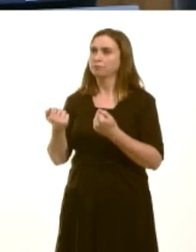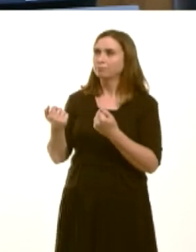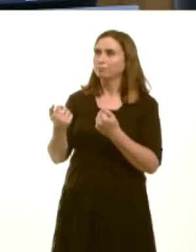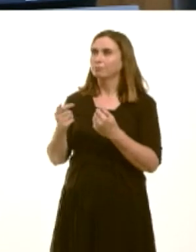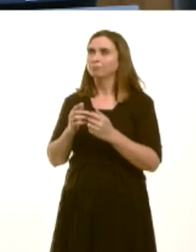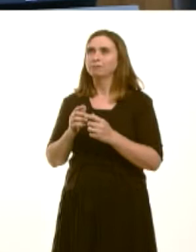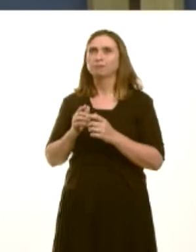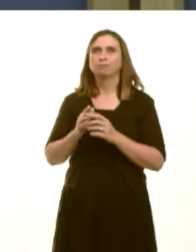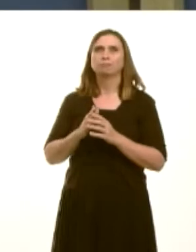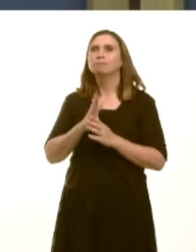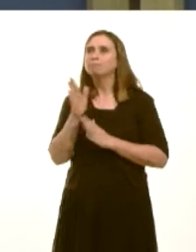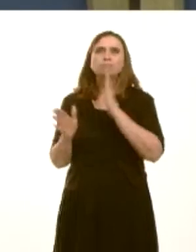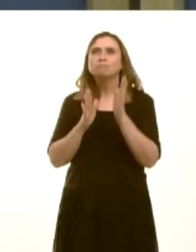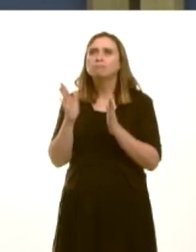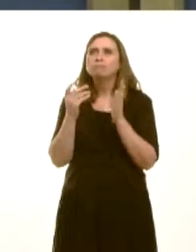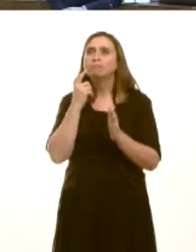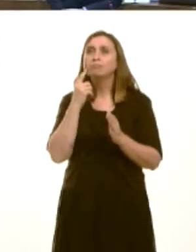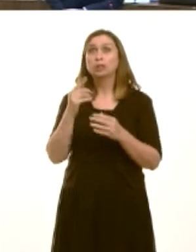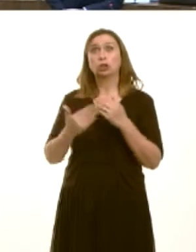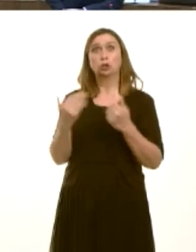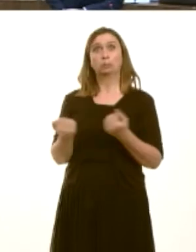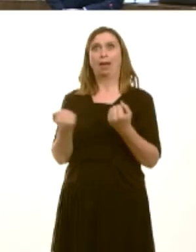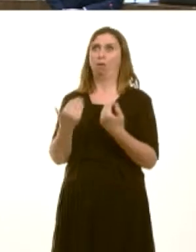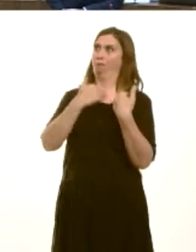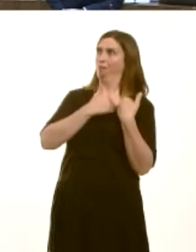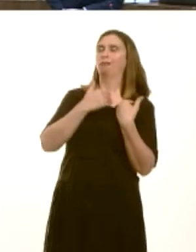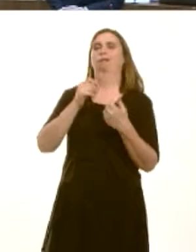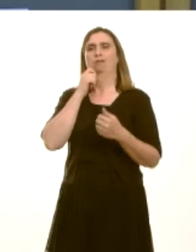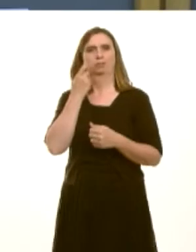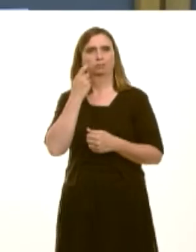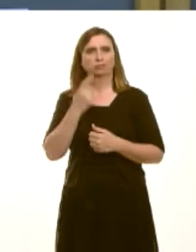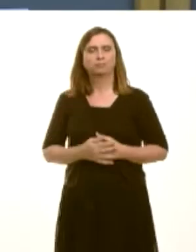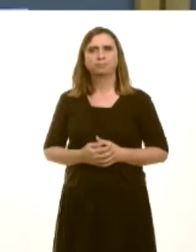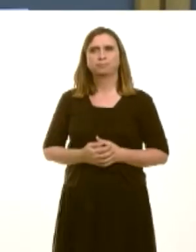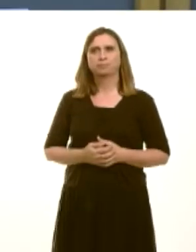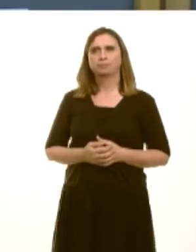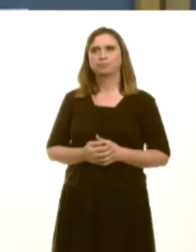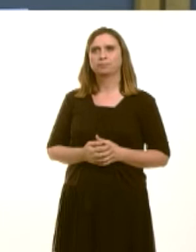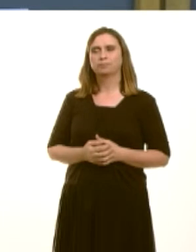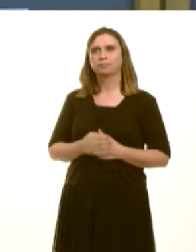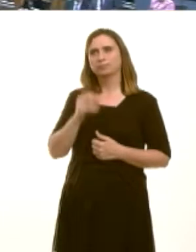y gallem eu gwneud gydaír pwerau newydd hyn. Simon Thomas: 8. Pa astudiaethau y mae Llywodraeth